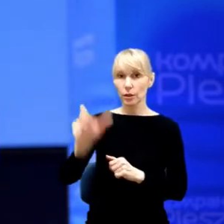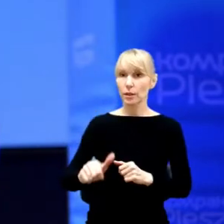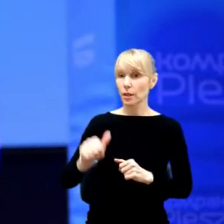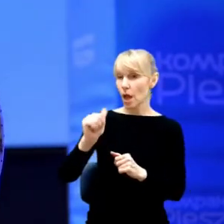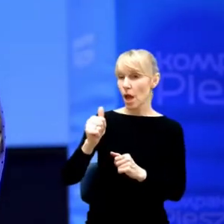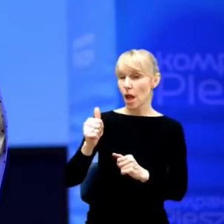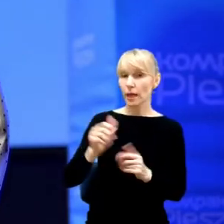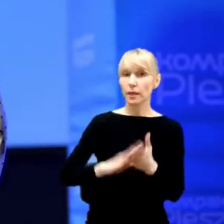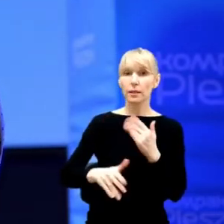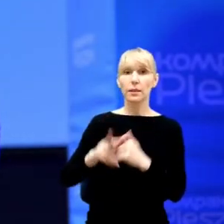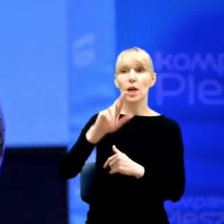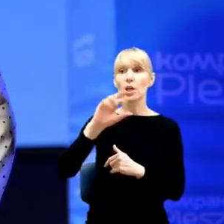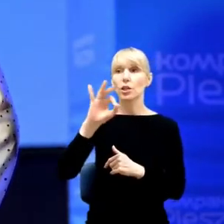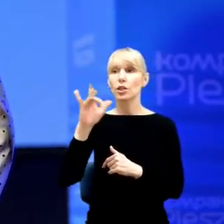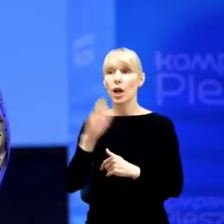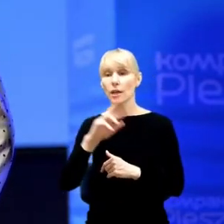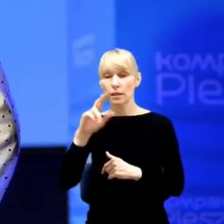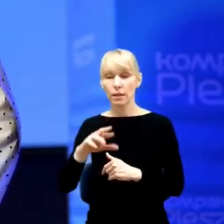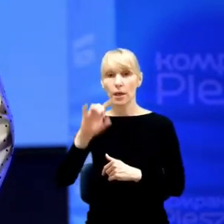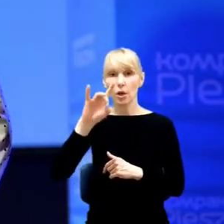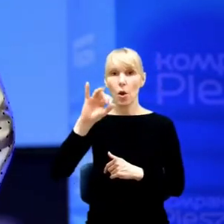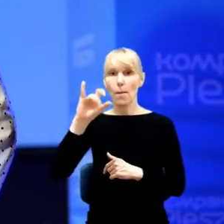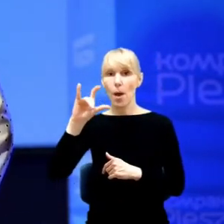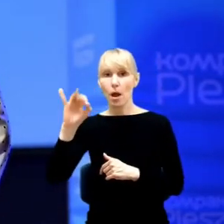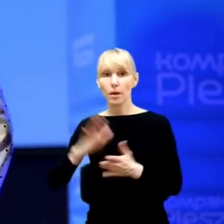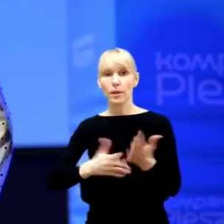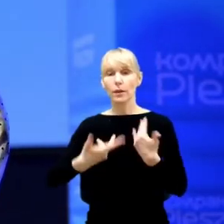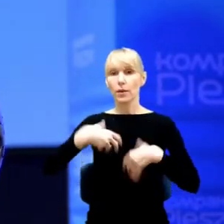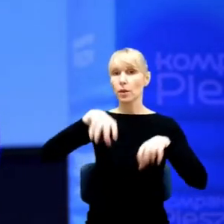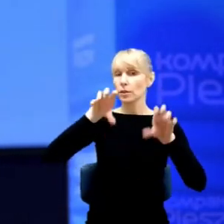który pełni także funkcję prezesa Zarządu Fundacji Miasto. Zapraszam.